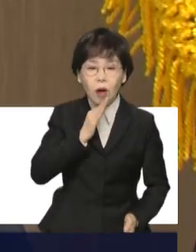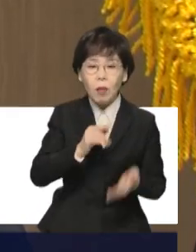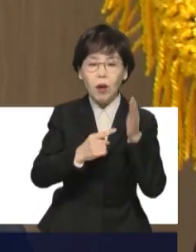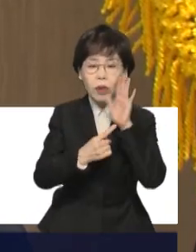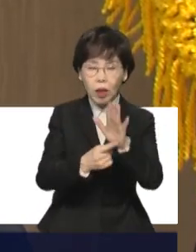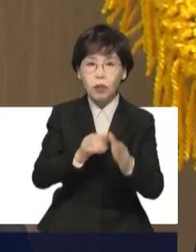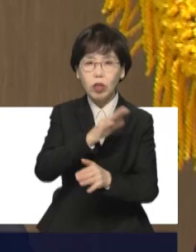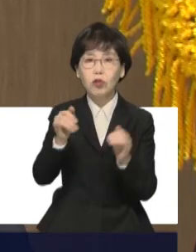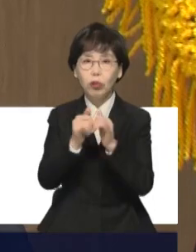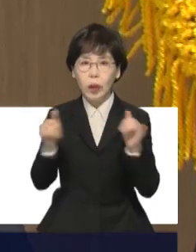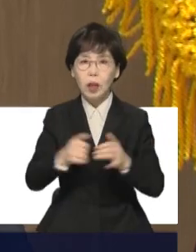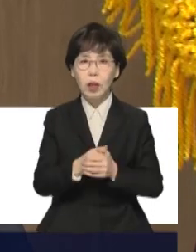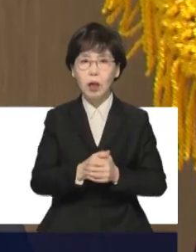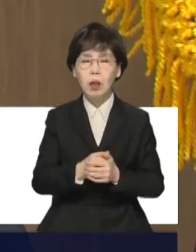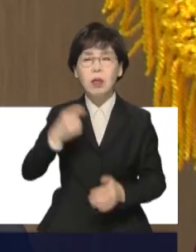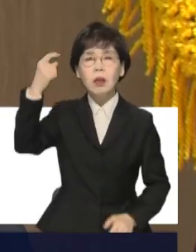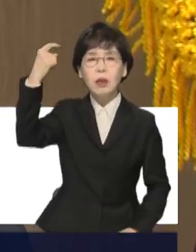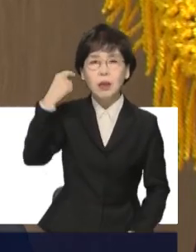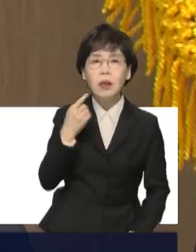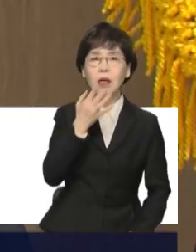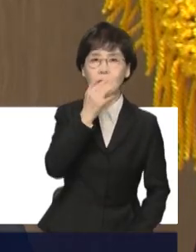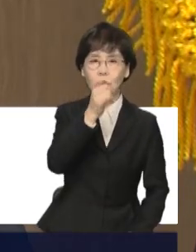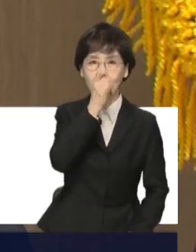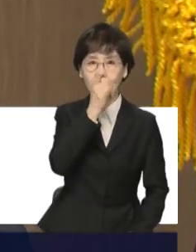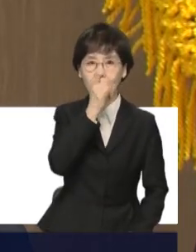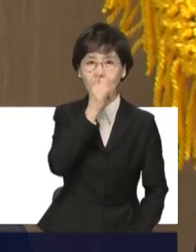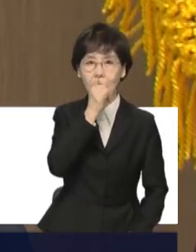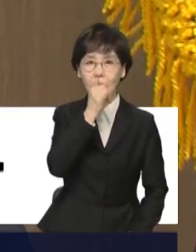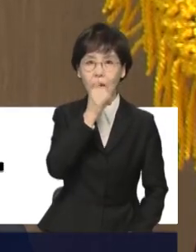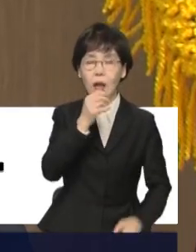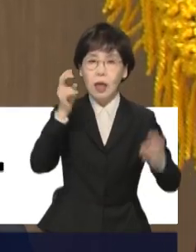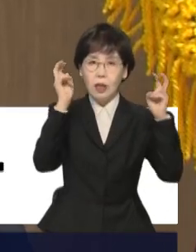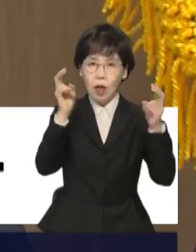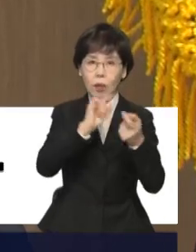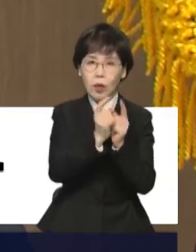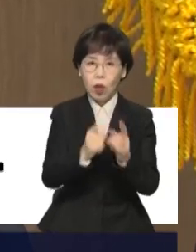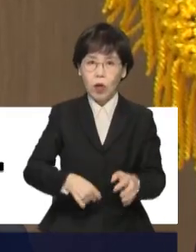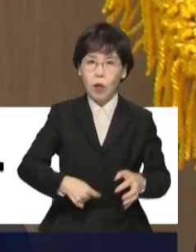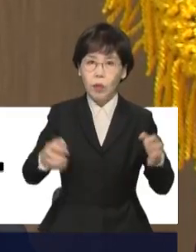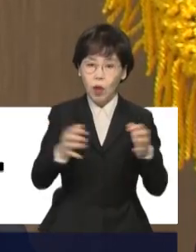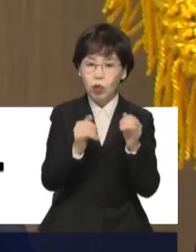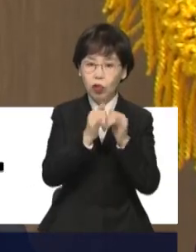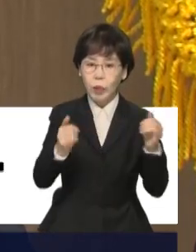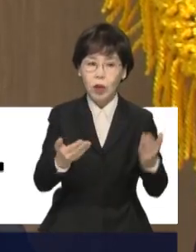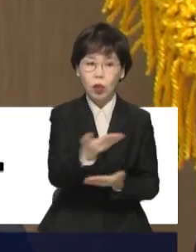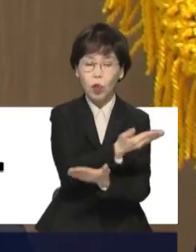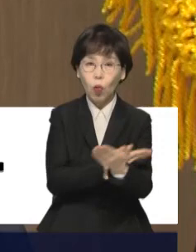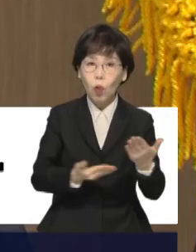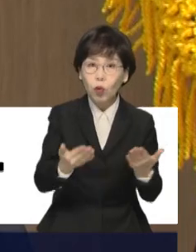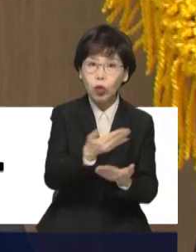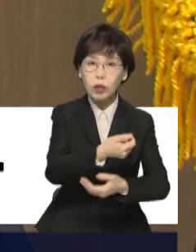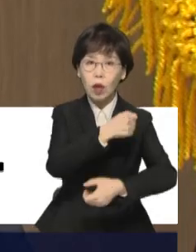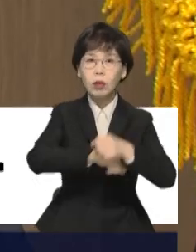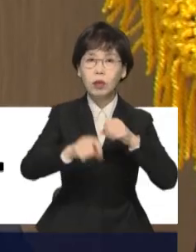우리 국민들께서 체감하실 수 있도록 기업 간 협력과 국민 교류를 적극 지원할 것입니다.